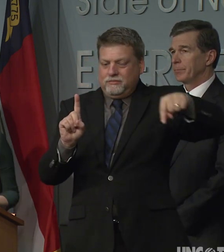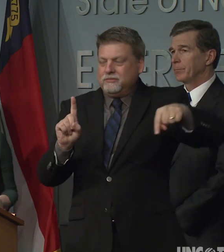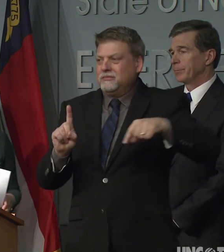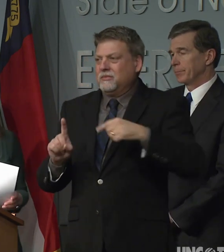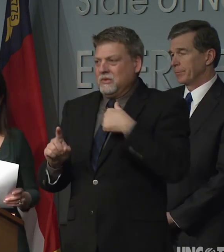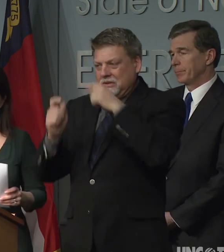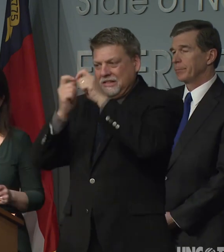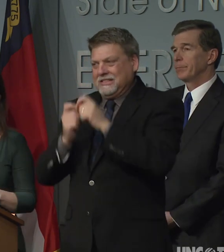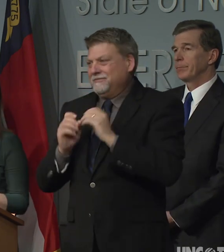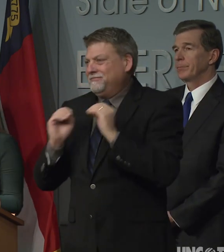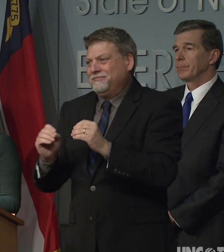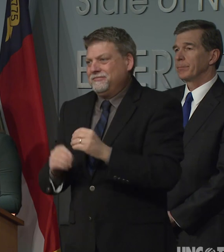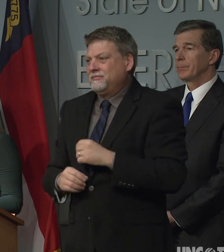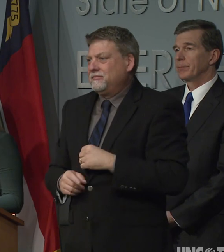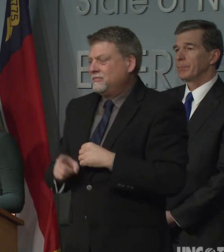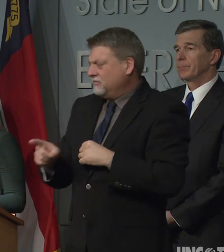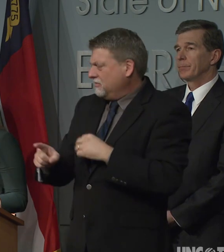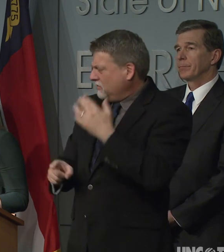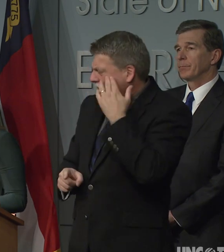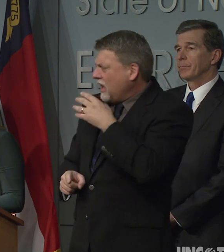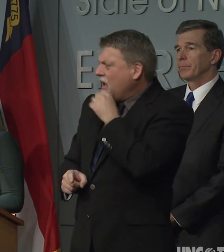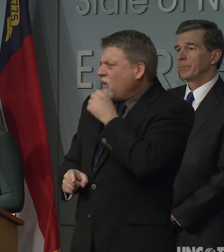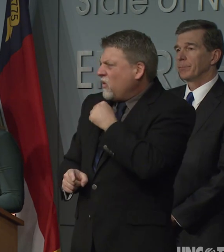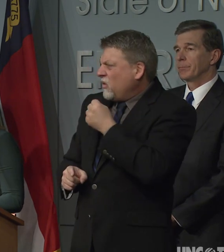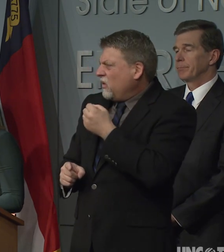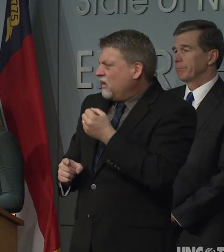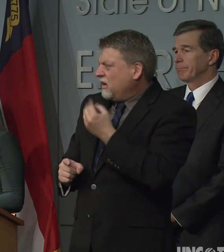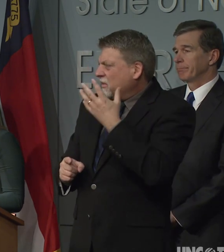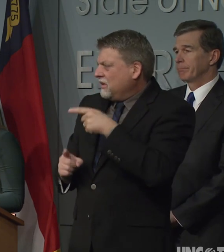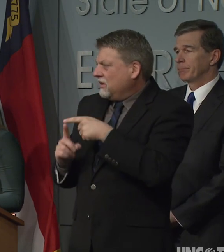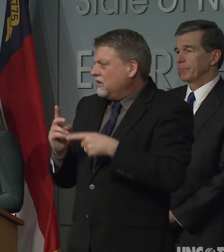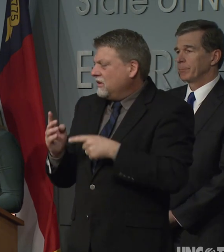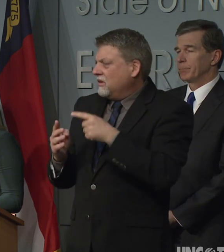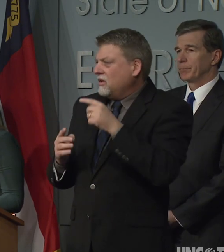momento no tenemos más detalles, ellos están a cargo de este trabajo.